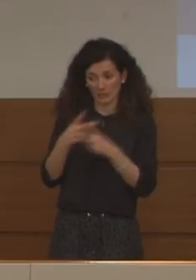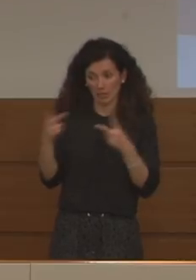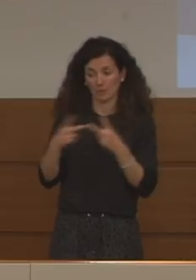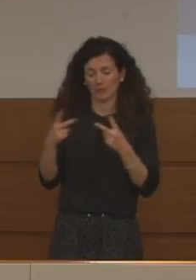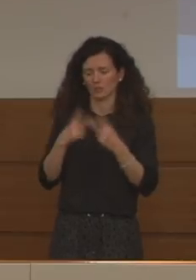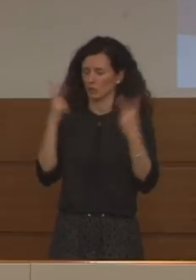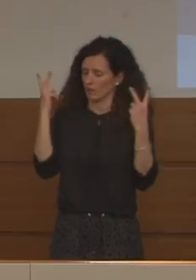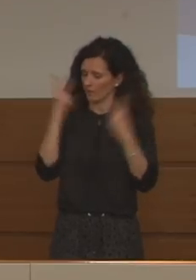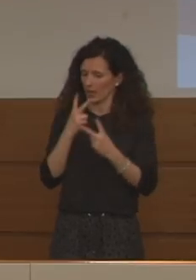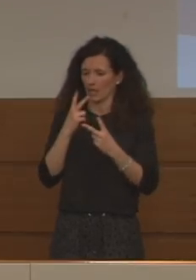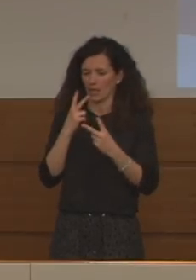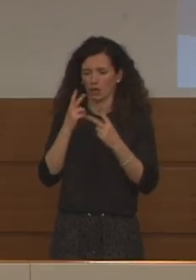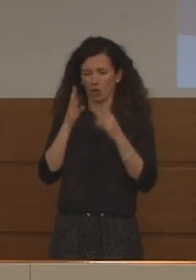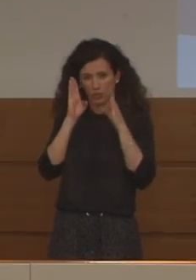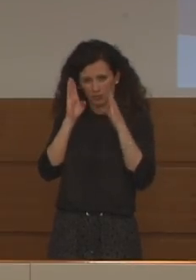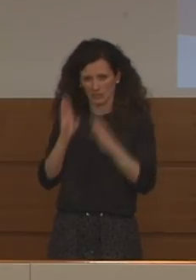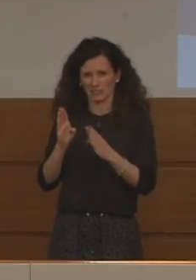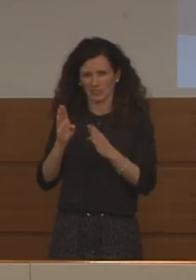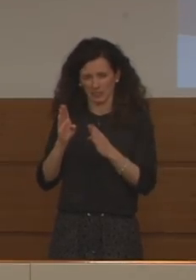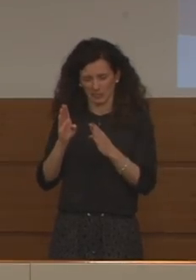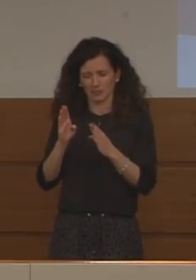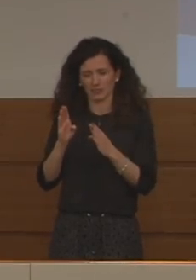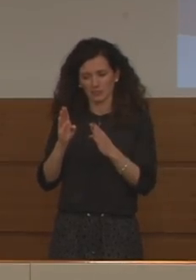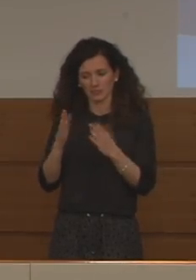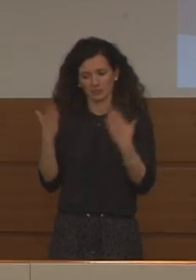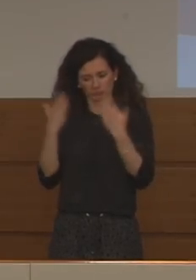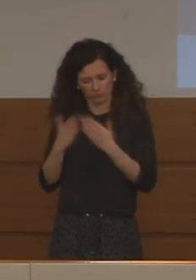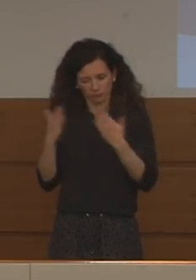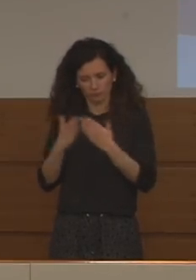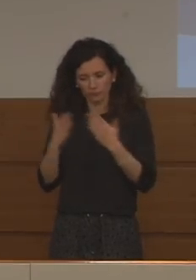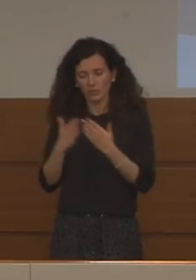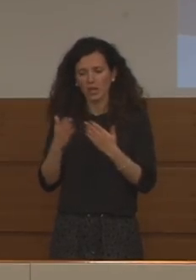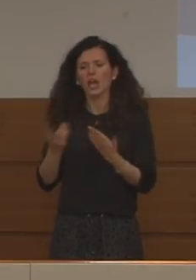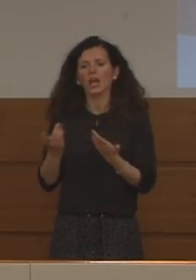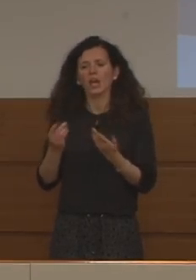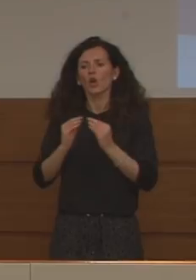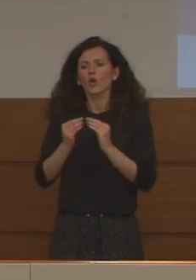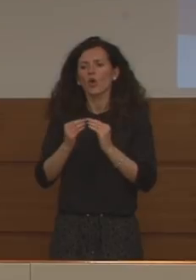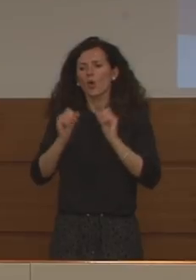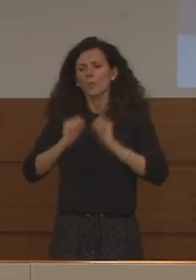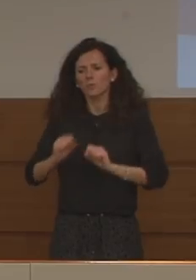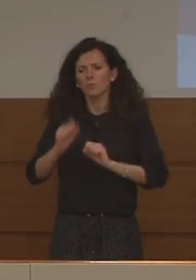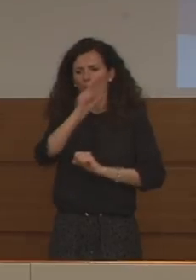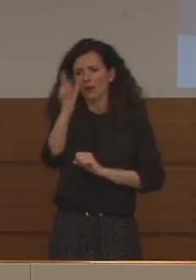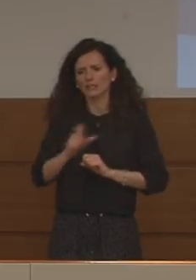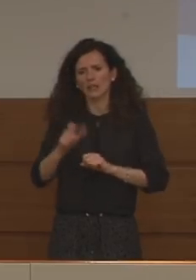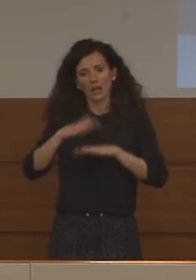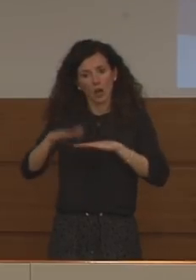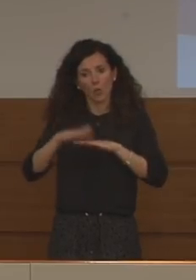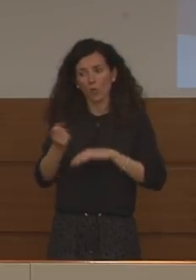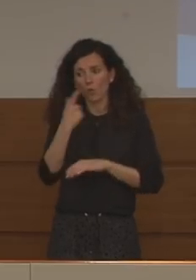e, insomma, come potrebbe essere utilizzato in Italia e credo che il Ministro Speranza